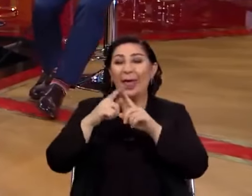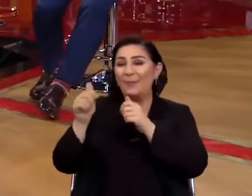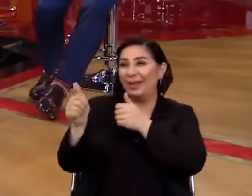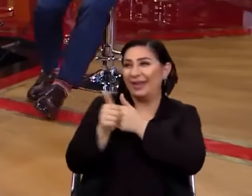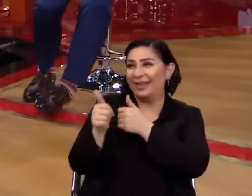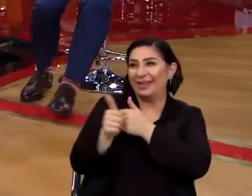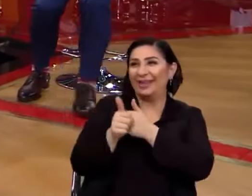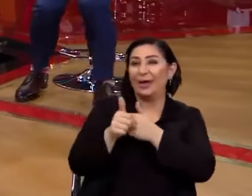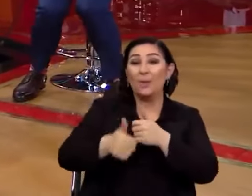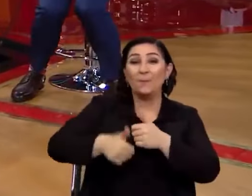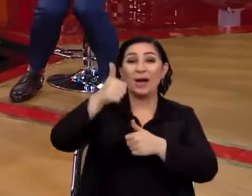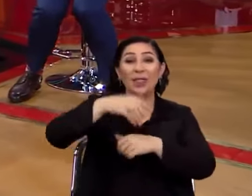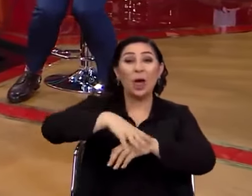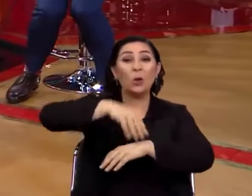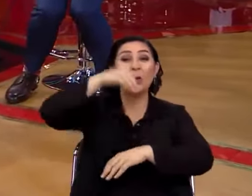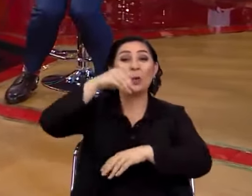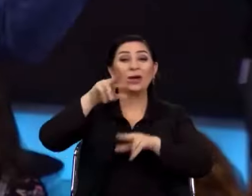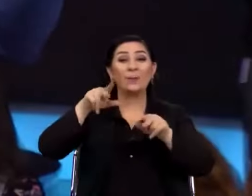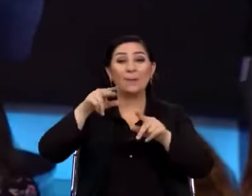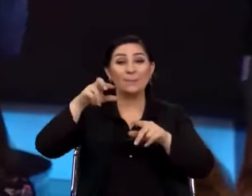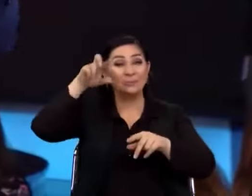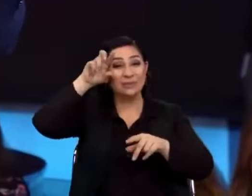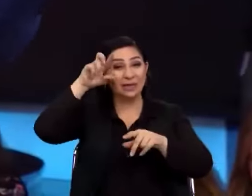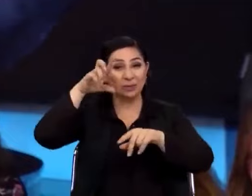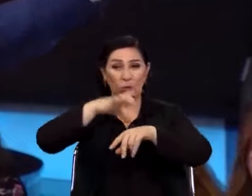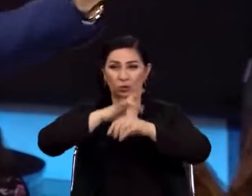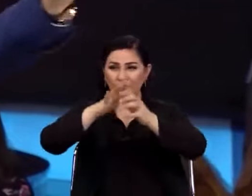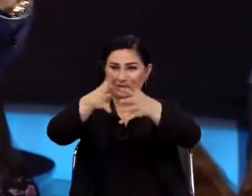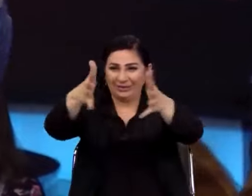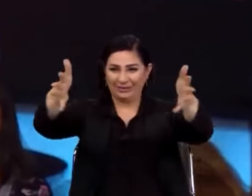Bakanlar Kurulu gibi bir psikiyatra heyeti oluşturulacak Türkiye'de bir